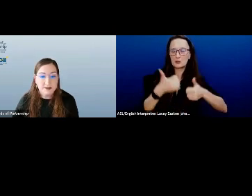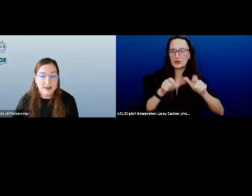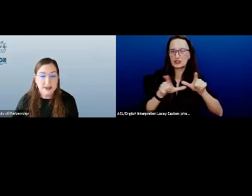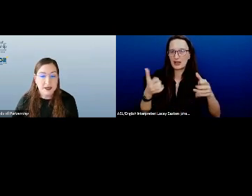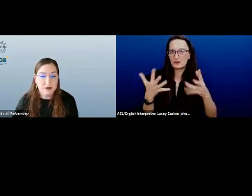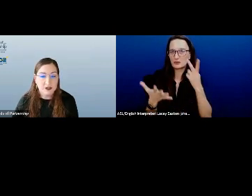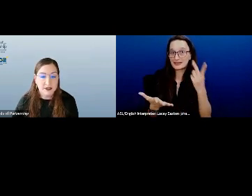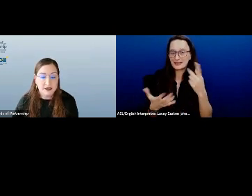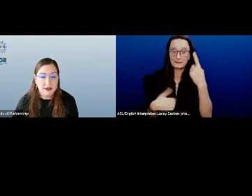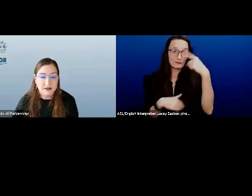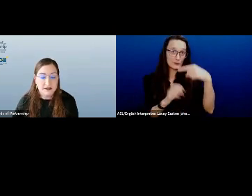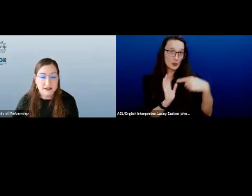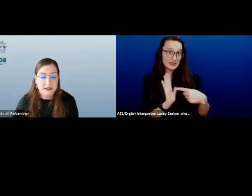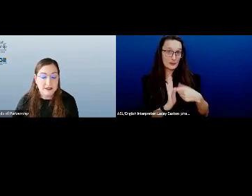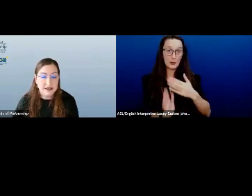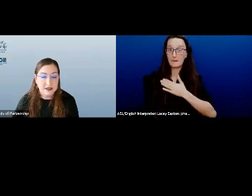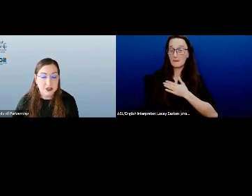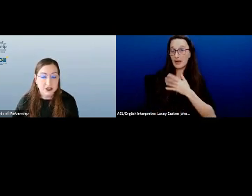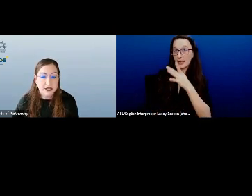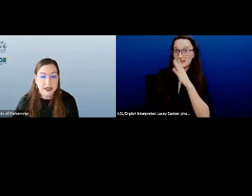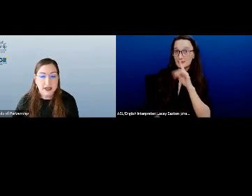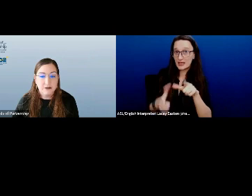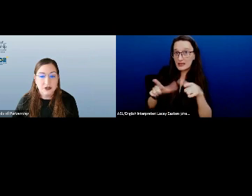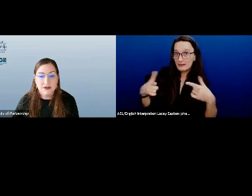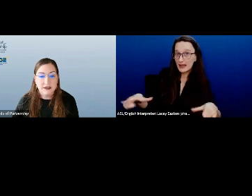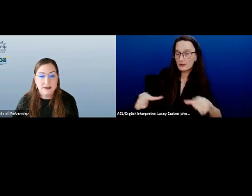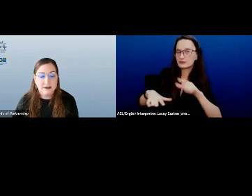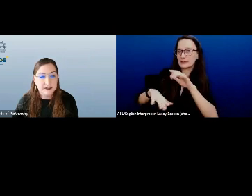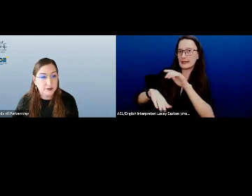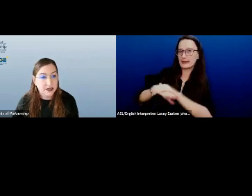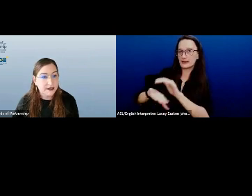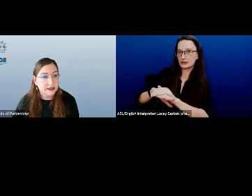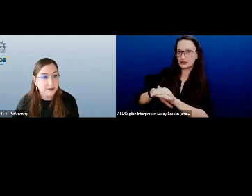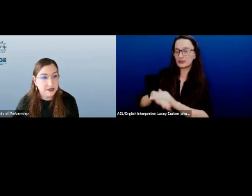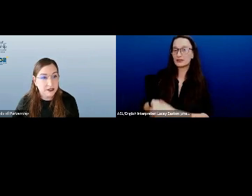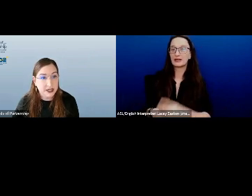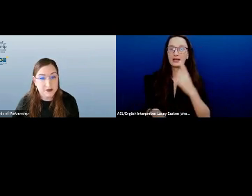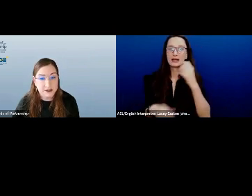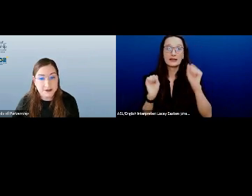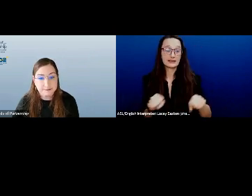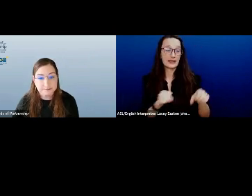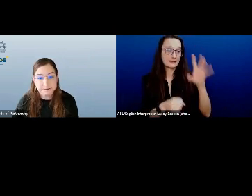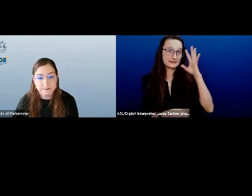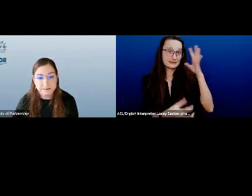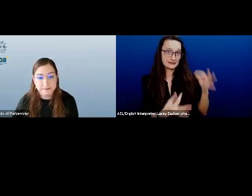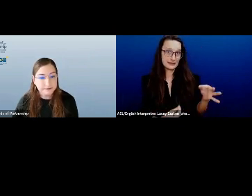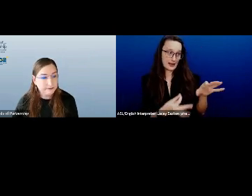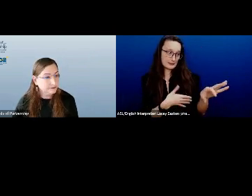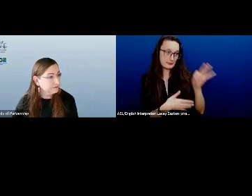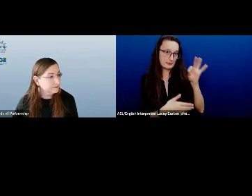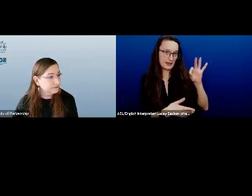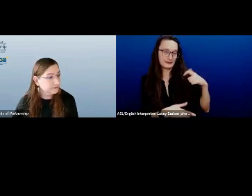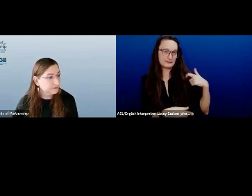mi idioma hablado aparece que es inglés y elijo mostrar subtítulos en español